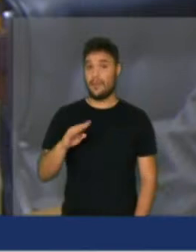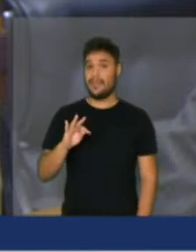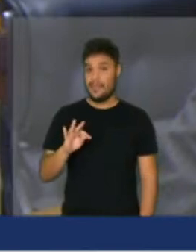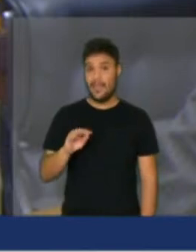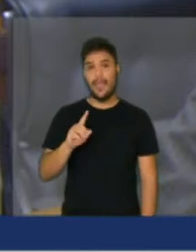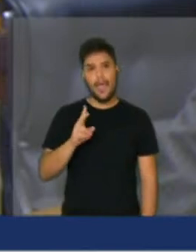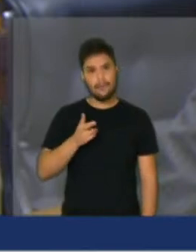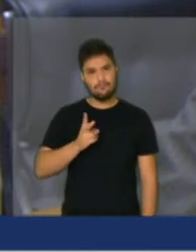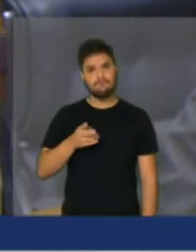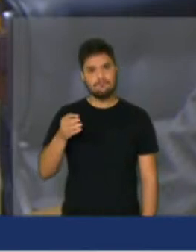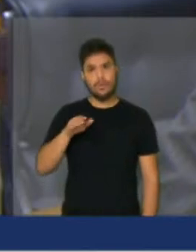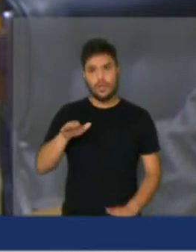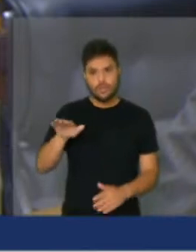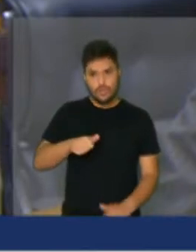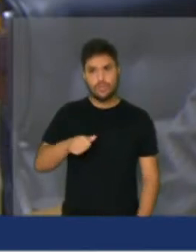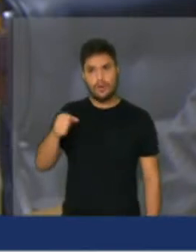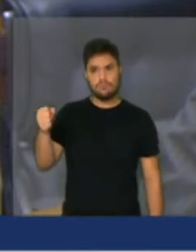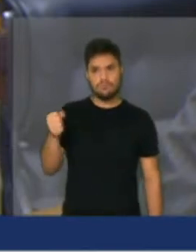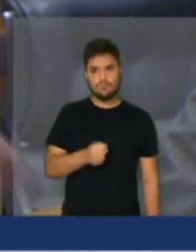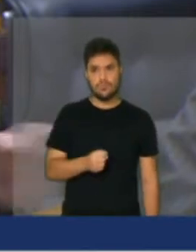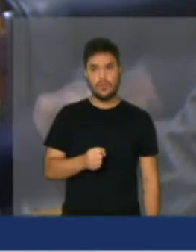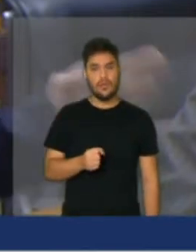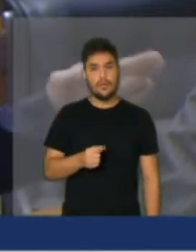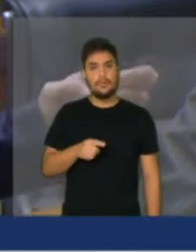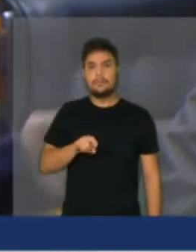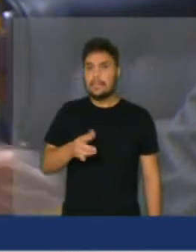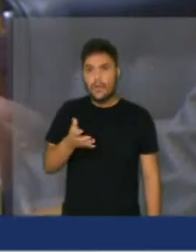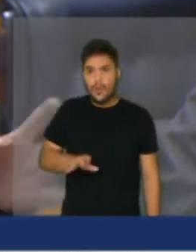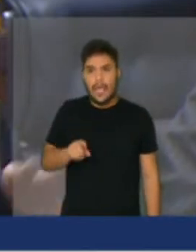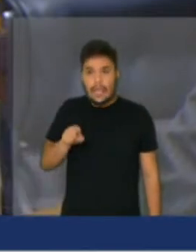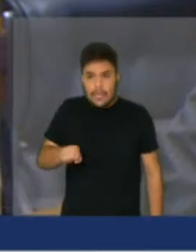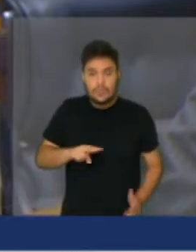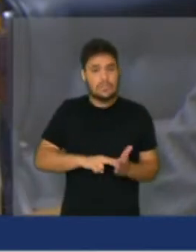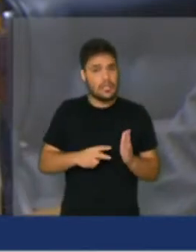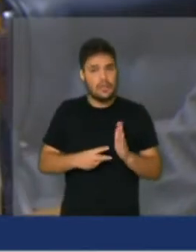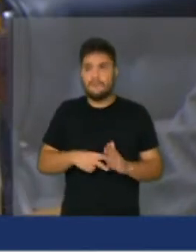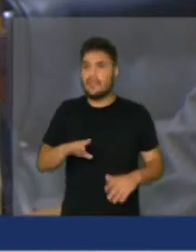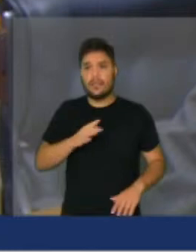É PELA CONVOCAÇÃO NÃO QUERER ISSO É NÃO QUERER O